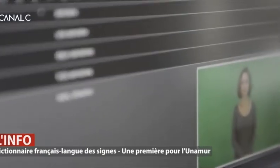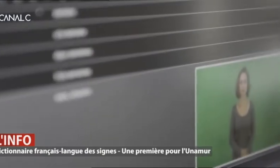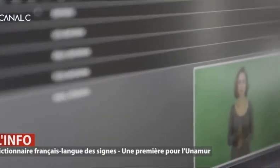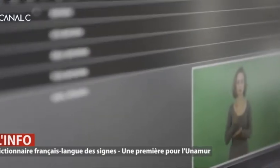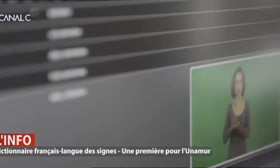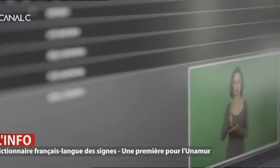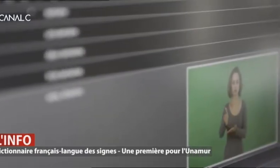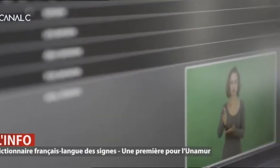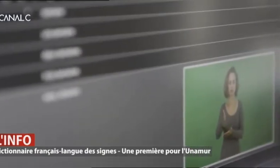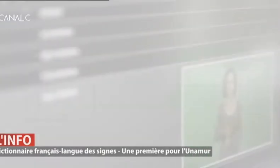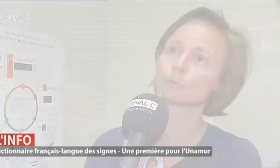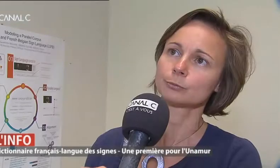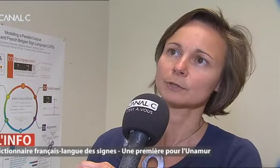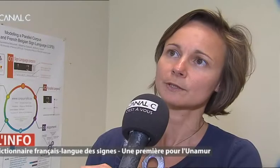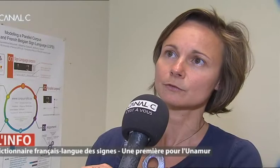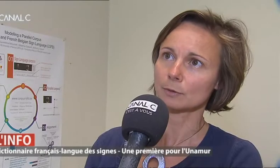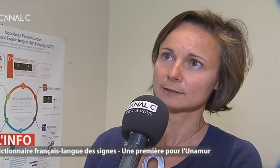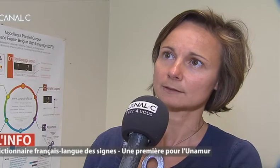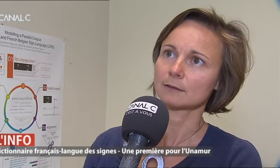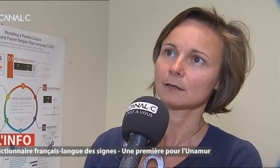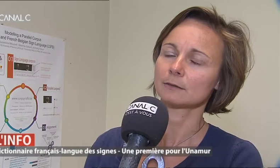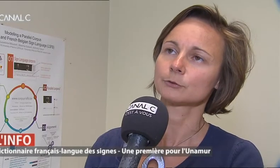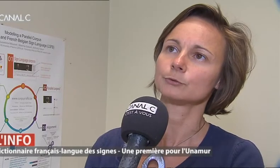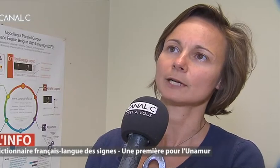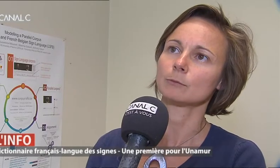mais dans les deux langues. Donc on pourrait soit introduire un mot